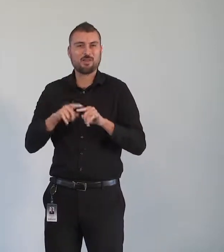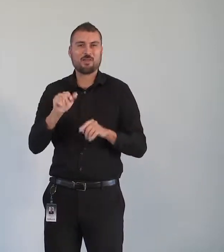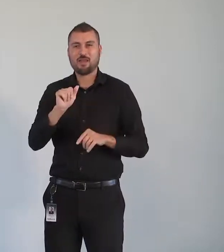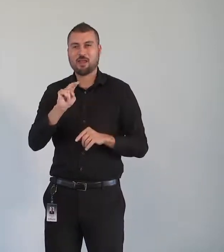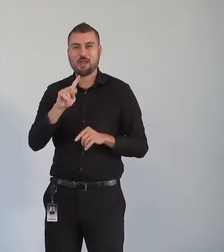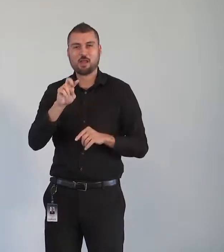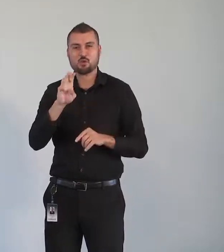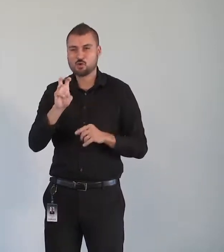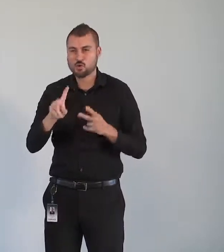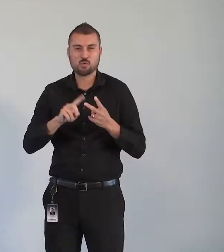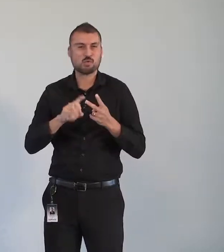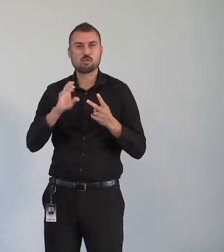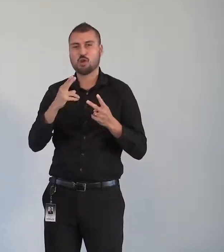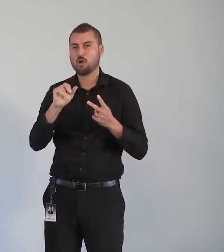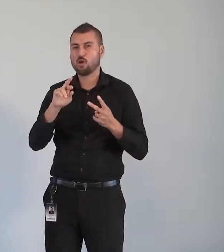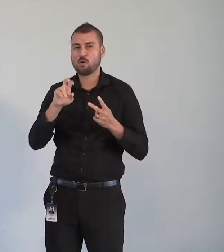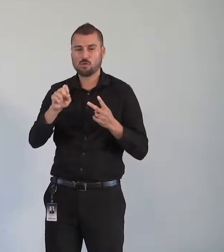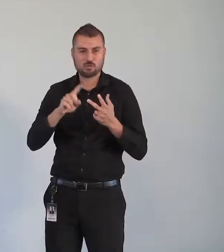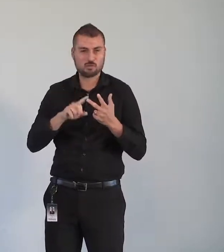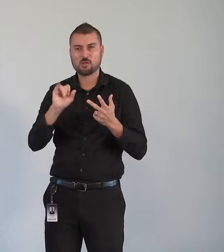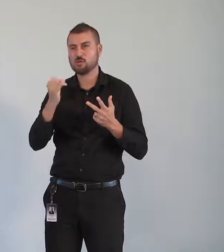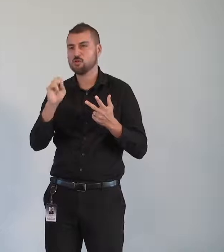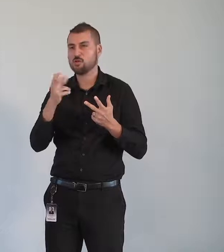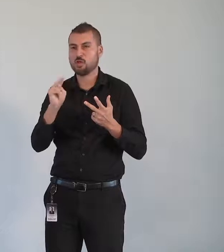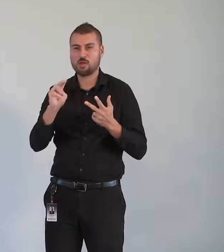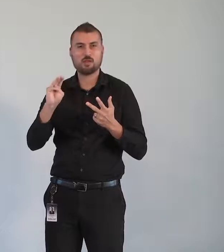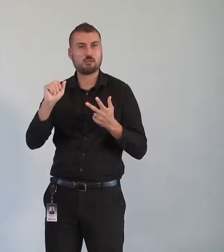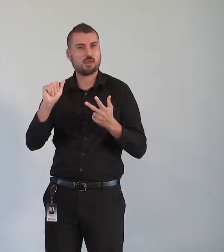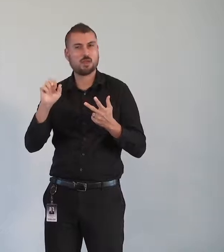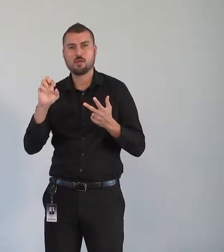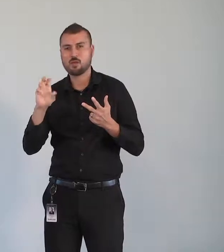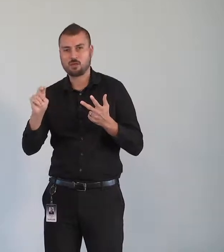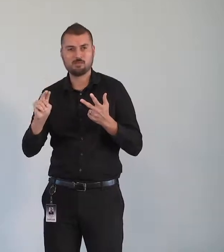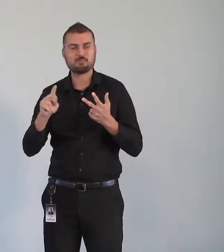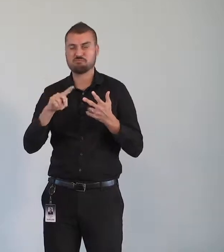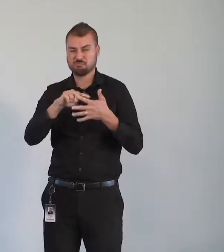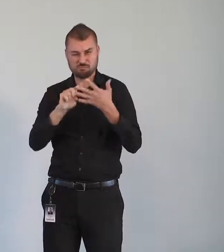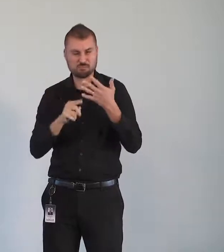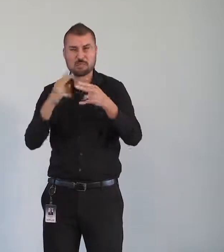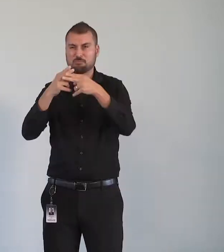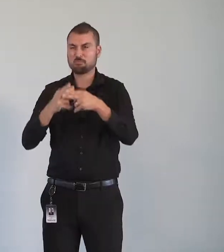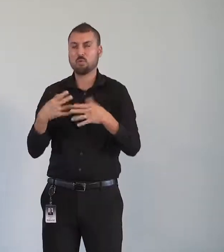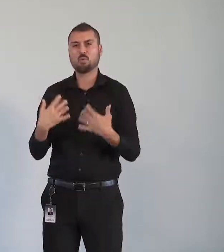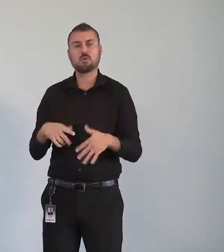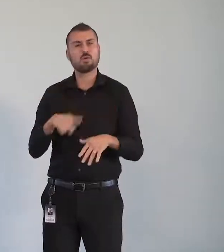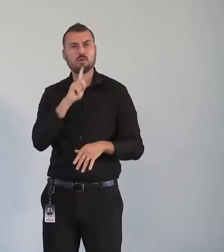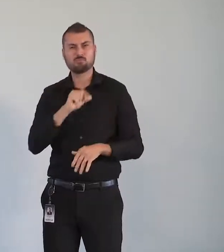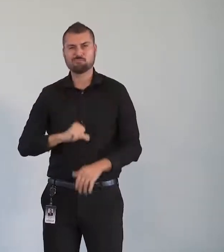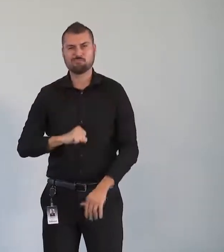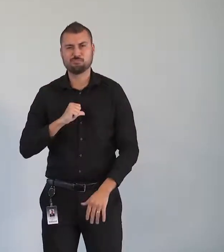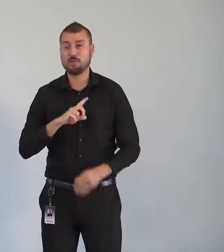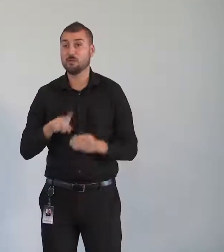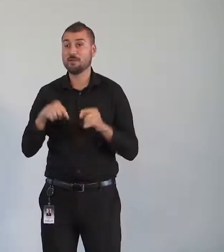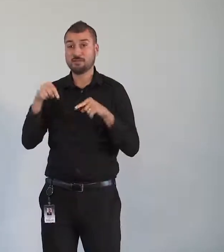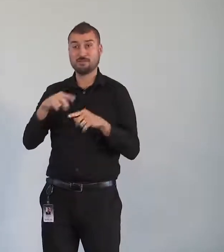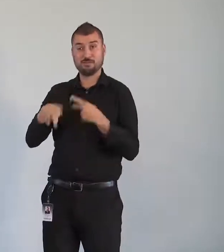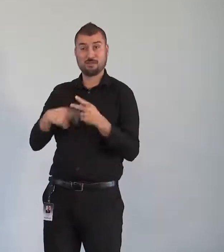, Charles Burchfield, John Marin, y estamos particularmente orgullosos de esta obra de esta parte